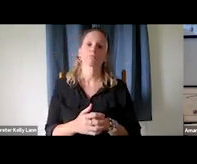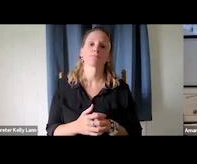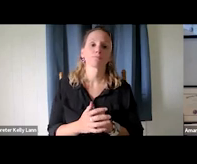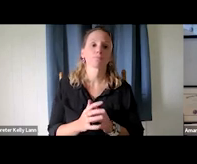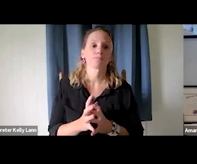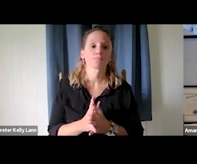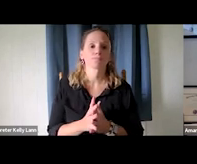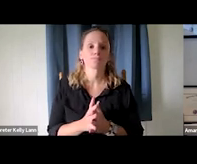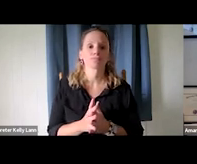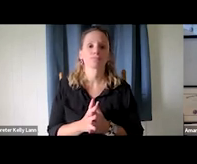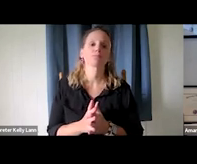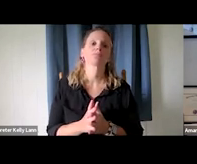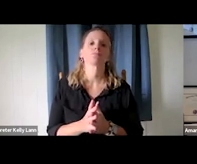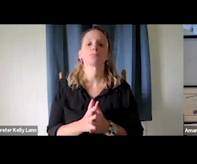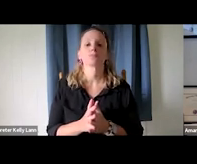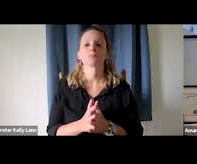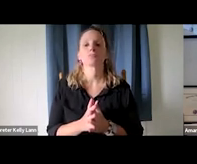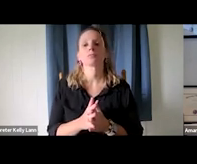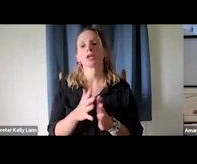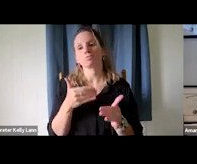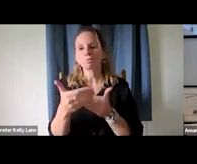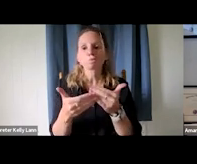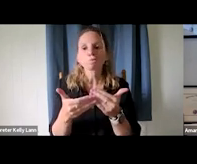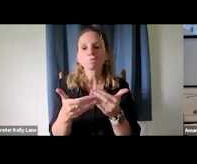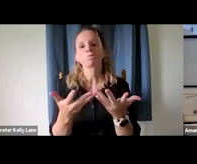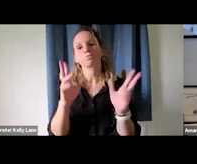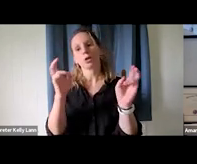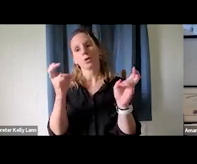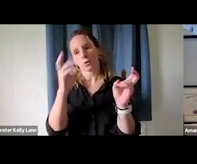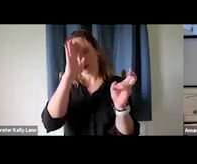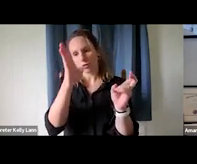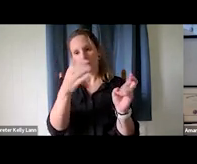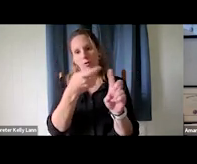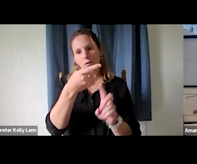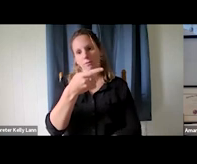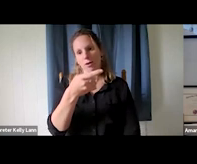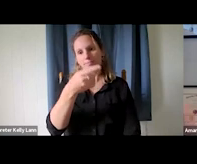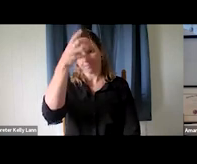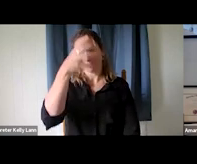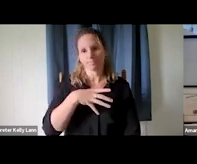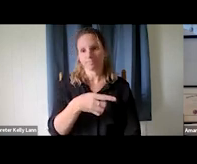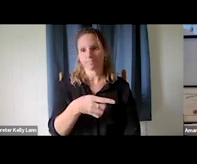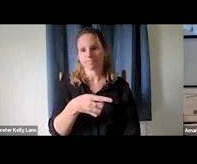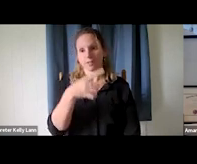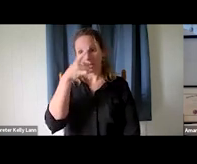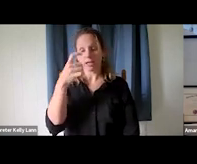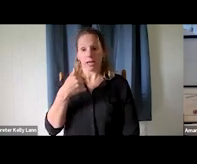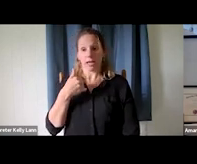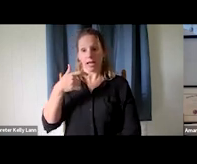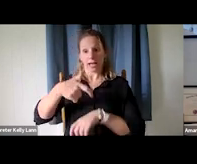Continúo con una cita directa de él sobre lo que vivió porque tuvo un periodo en su adolescencia